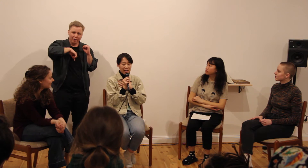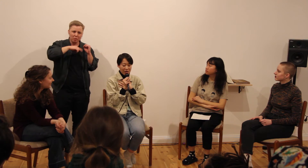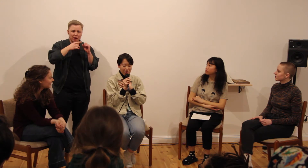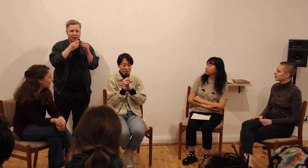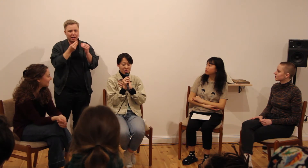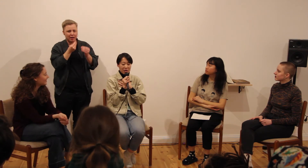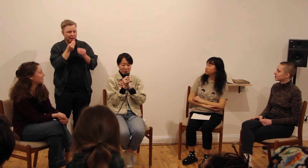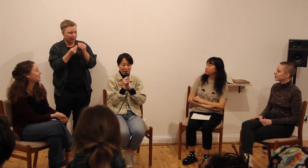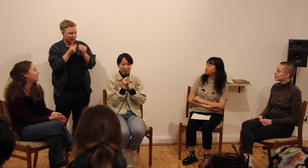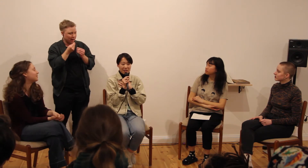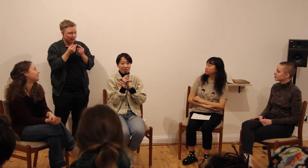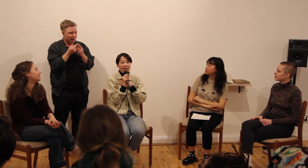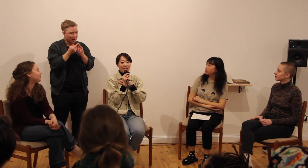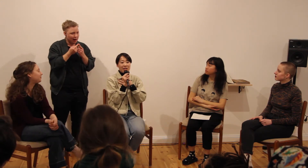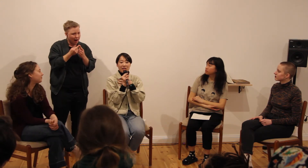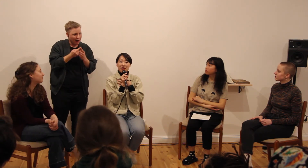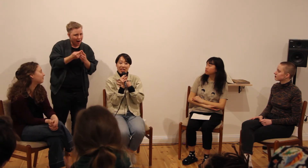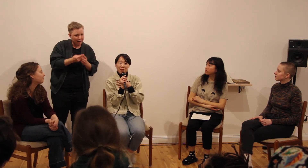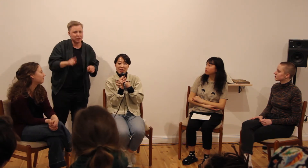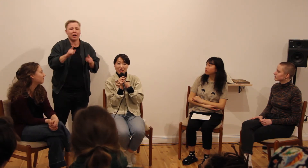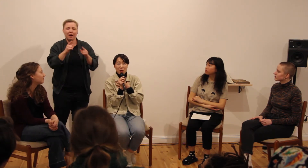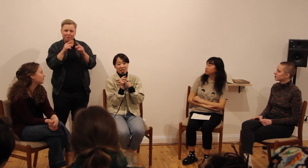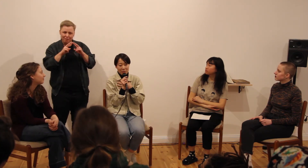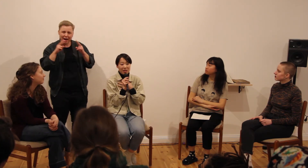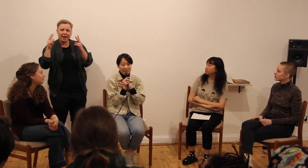Vielleicht haben sie dieselbe Erfahrungen gemacht wie ich